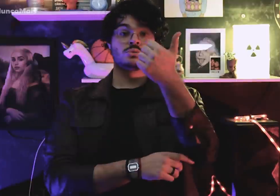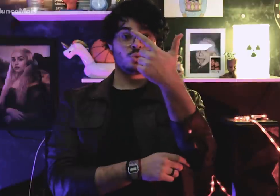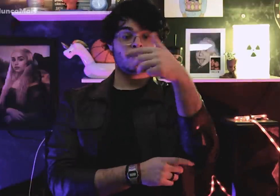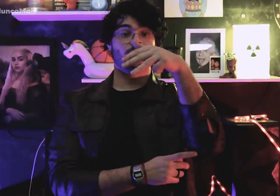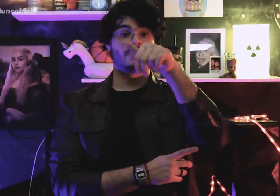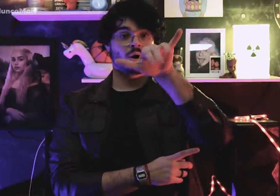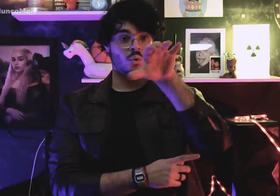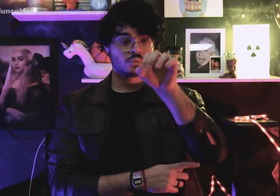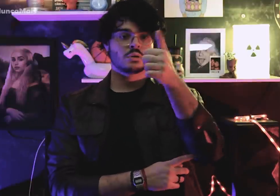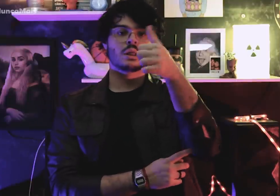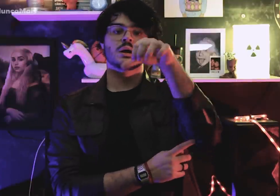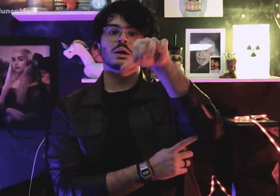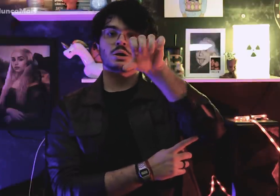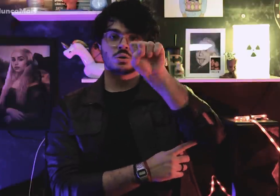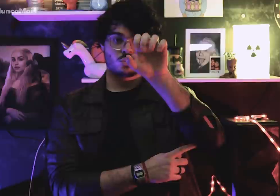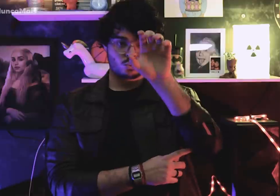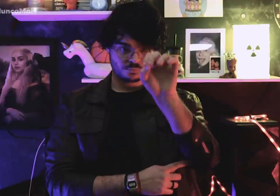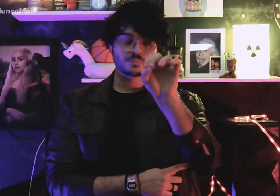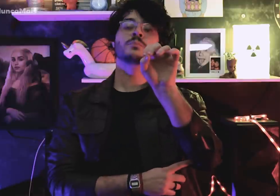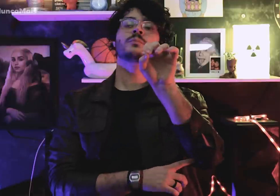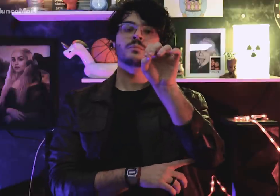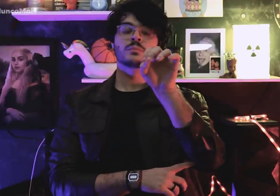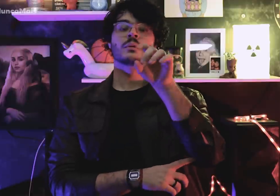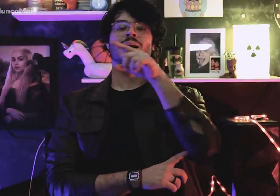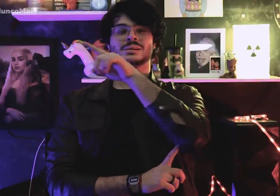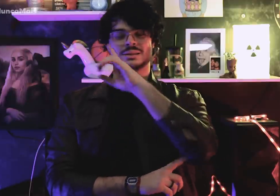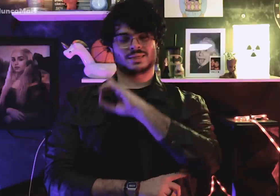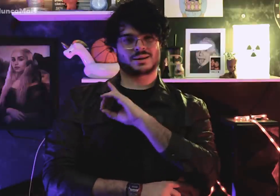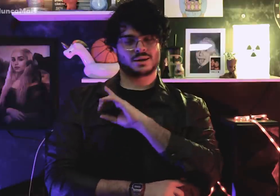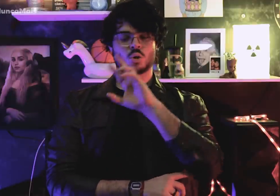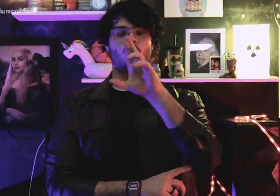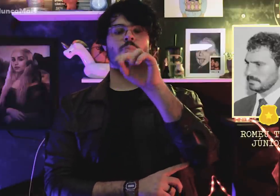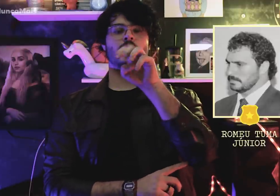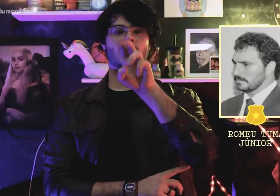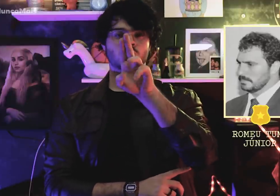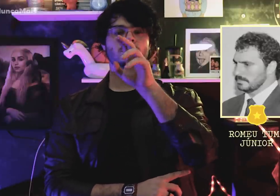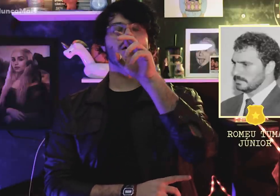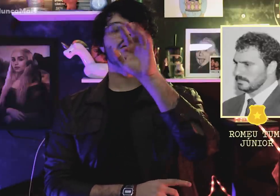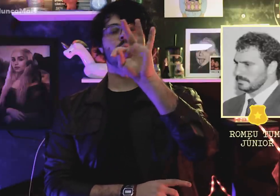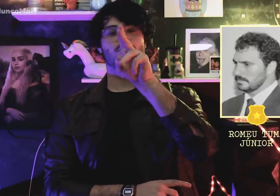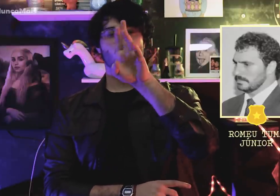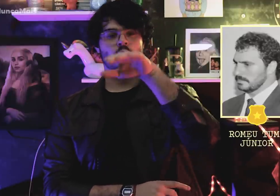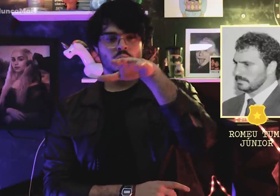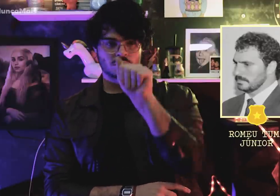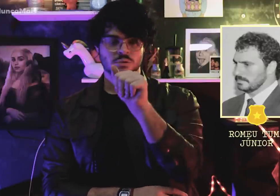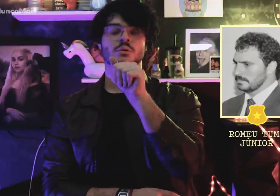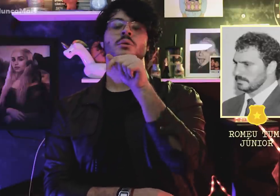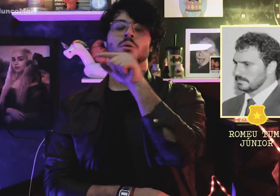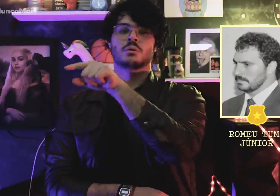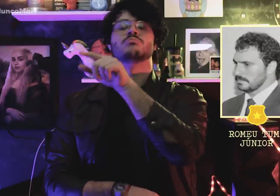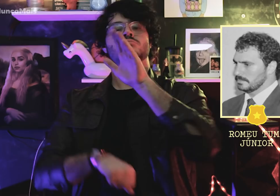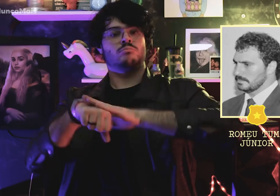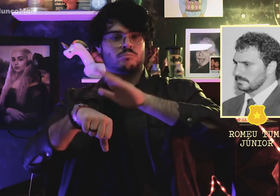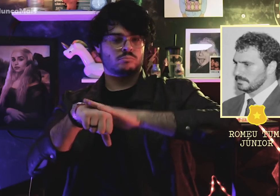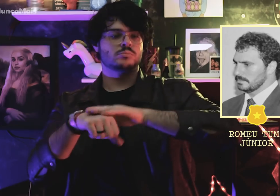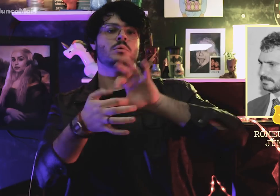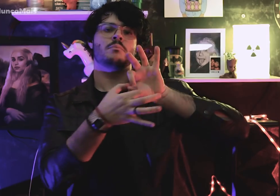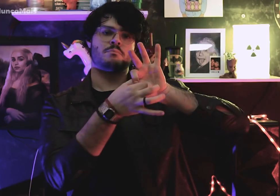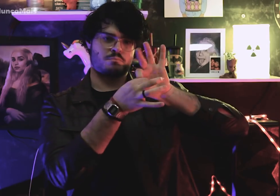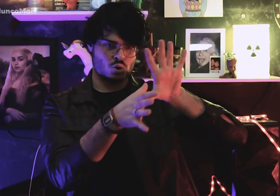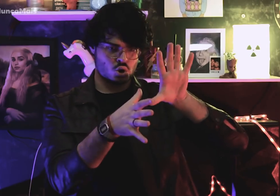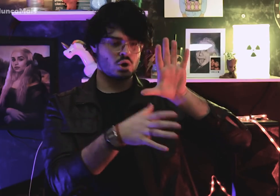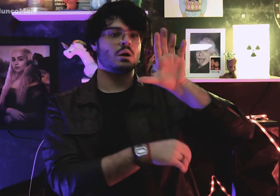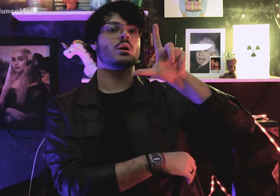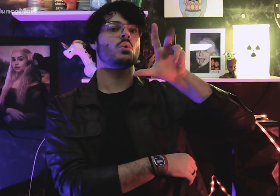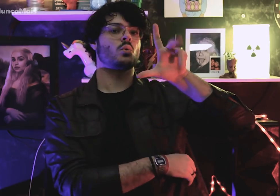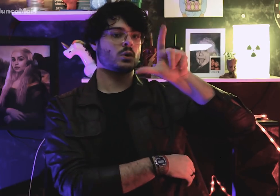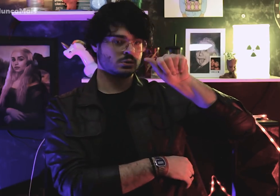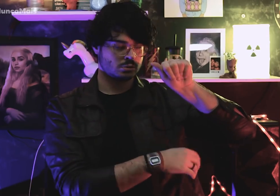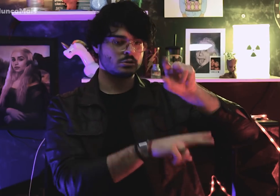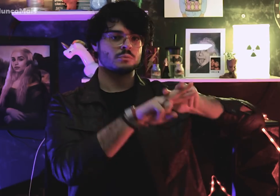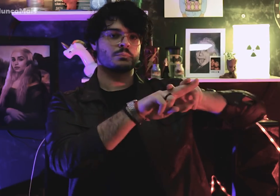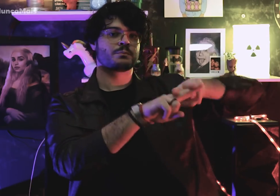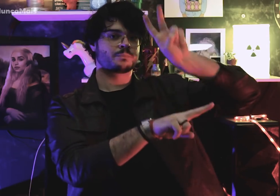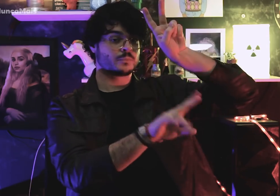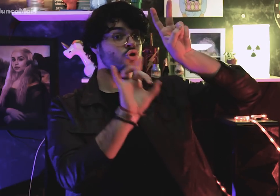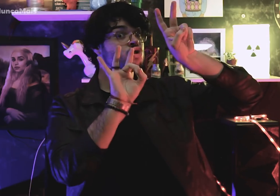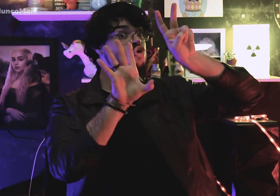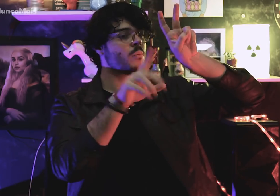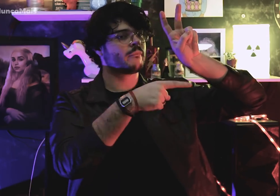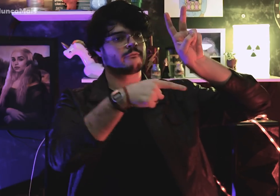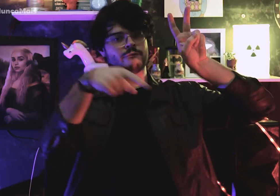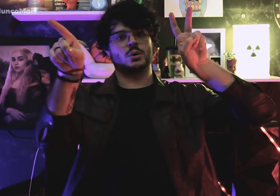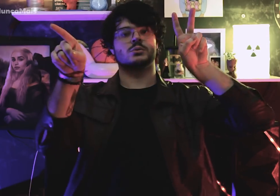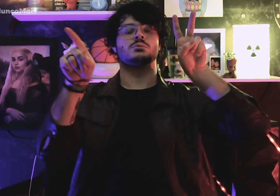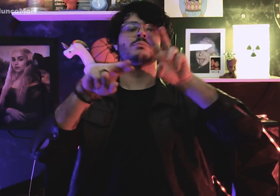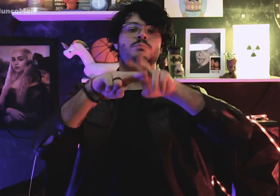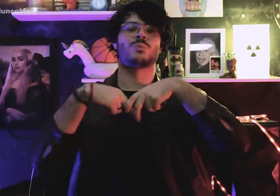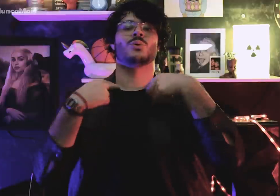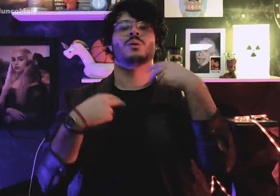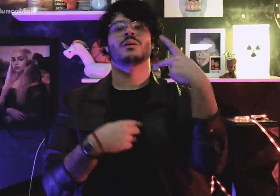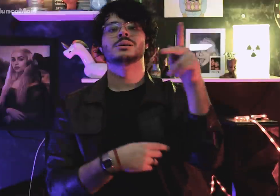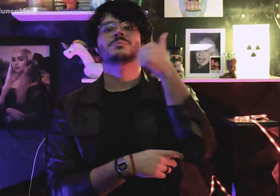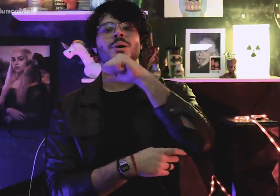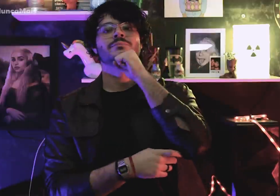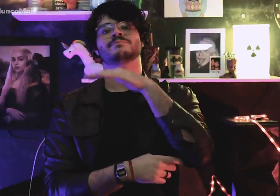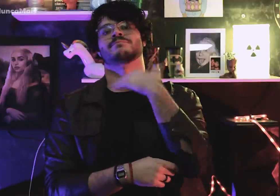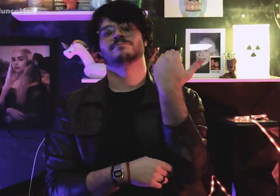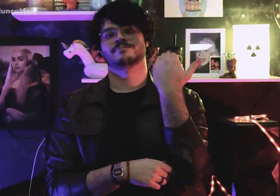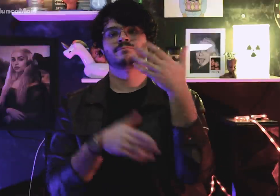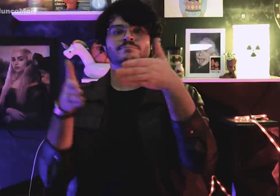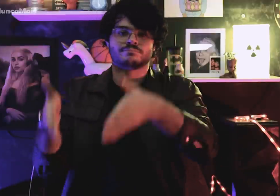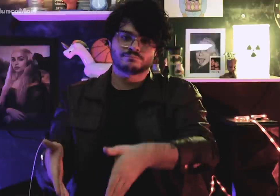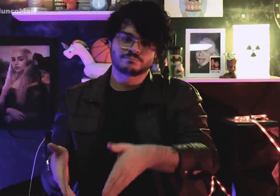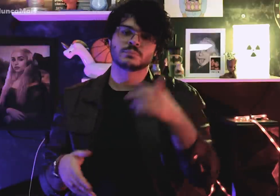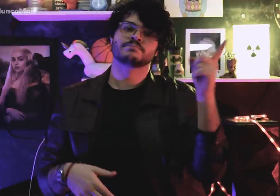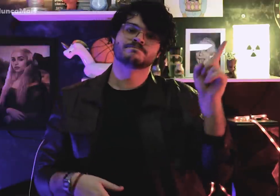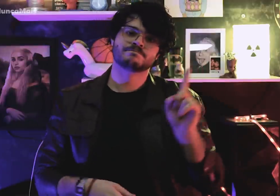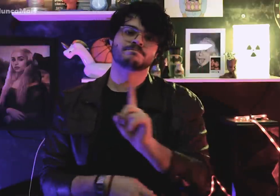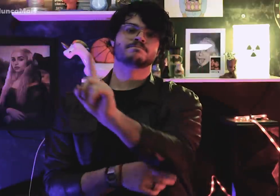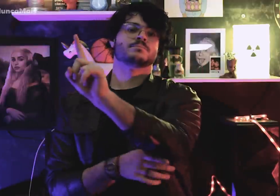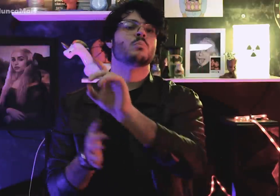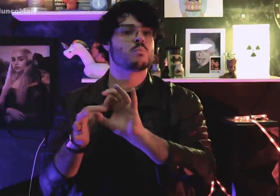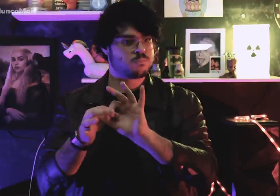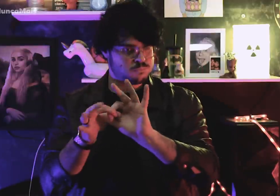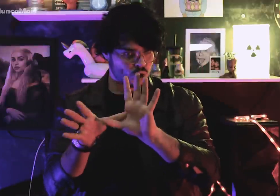Em 12 de maio, ele foi liberado pelo ex-delegado Romeu Tuma para ir ao enterro da sua mãe, Dona Lindu,